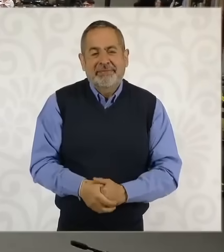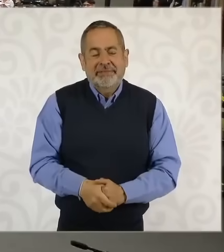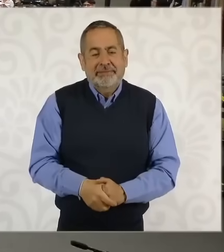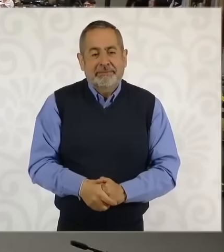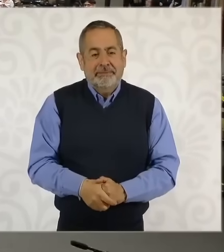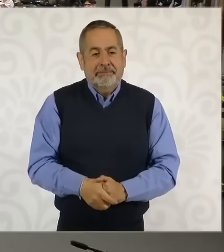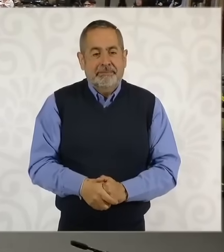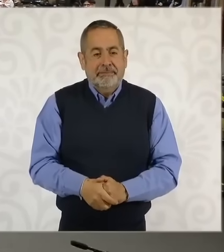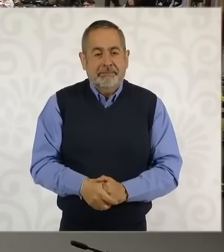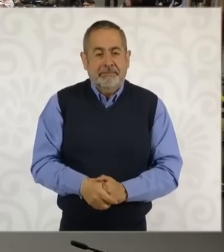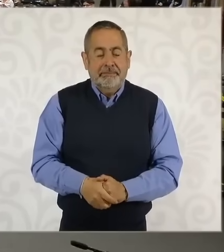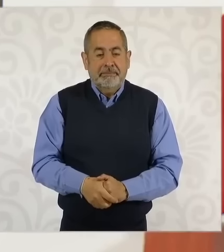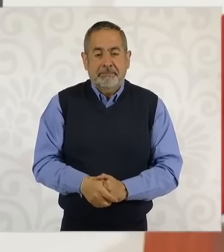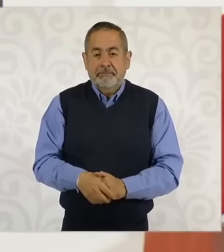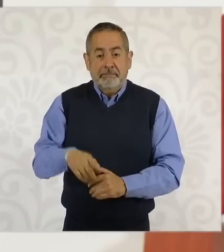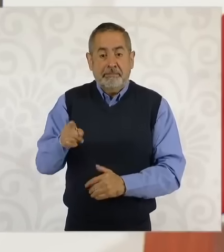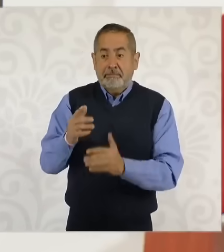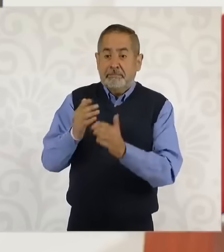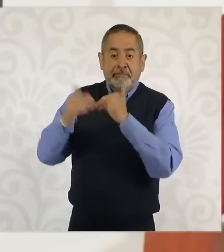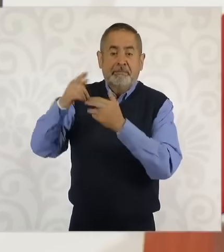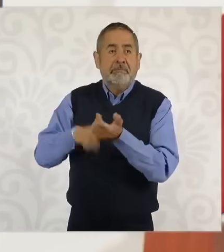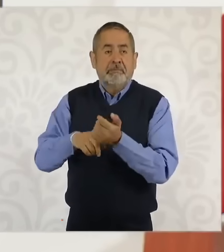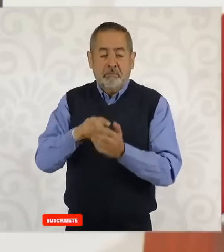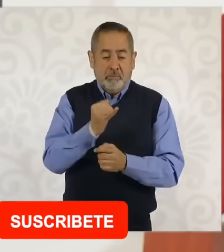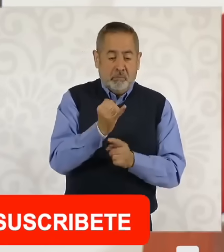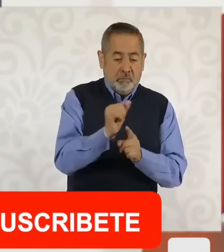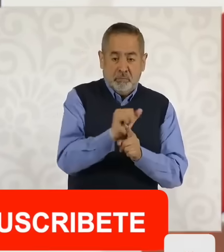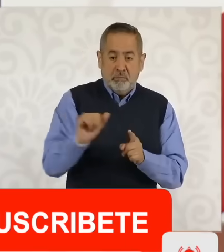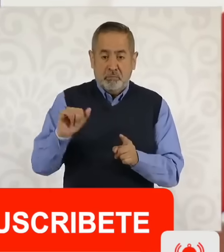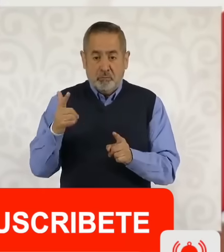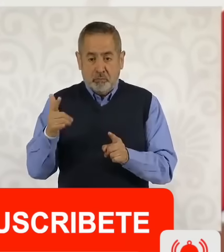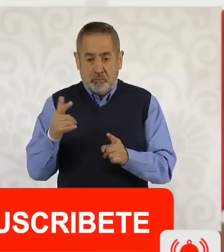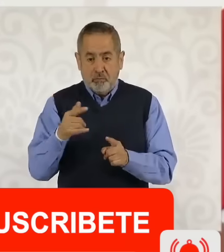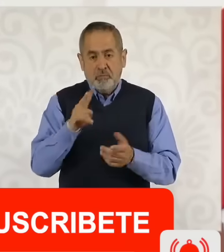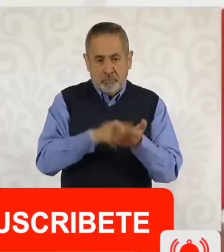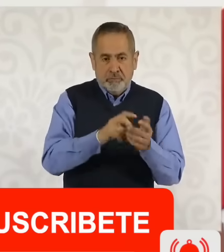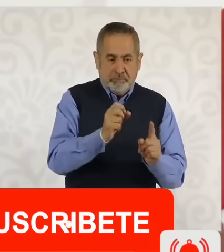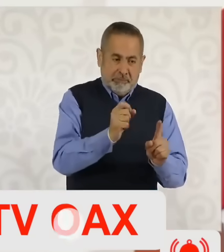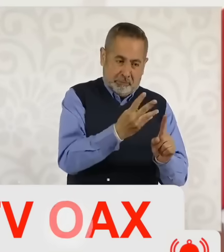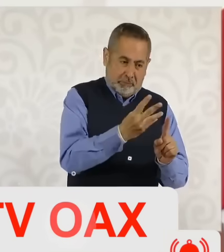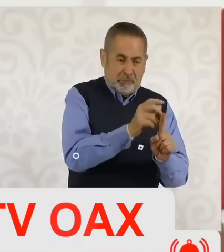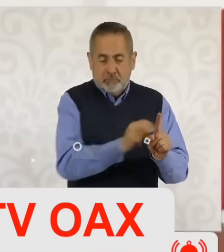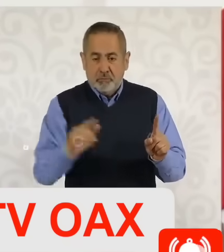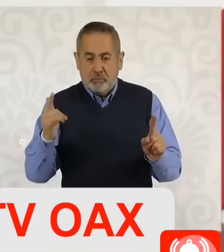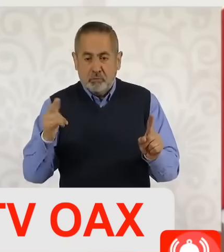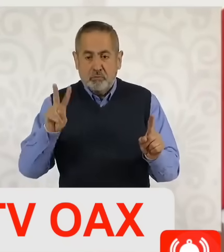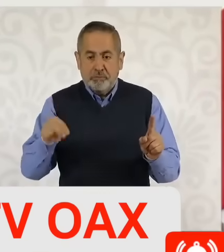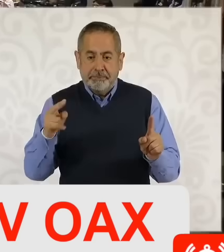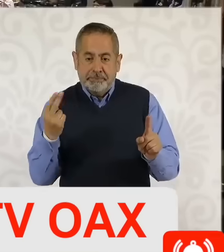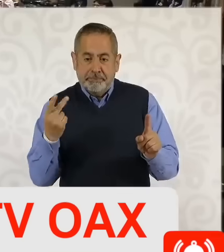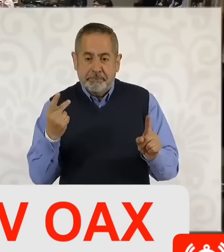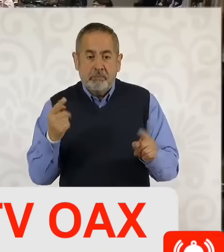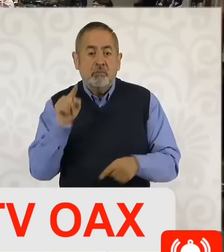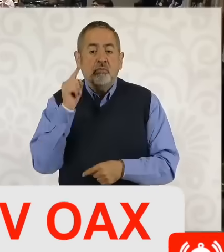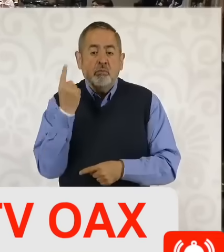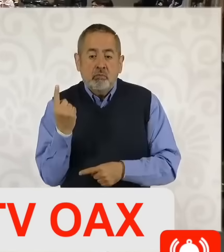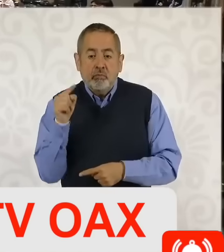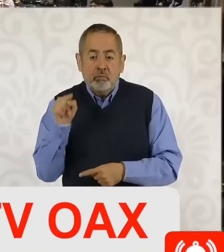el crecimiento estimado de junio a junio, junio del 2024 a junio del 2025 es de 1.3%. Recuerdan